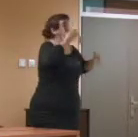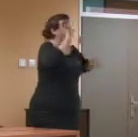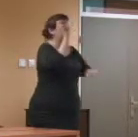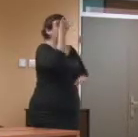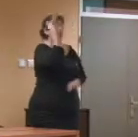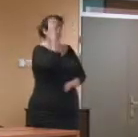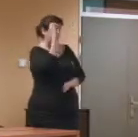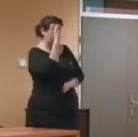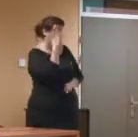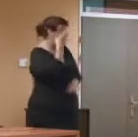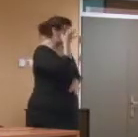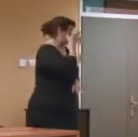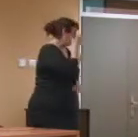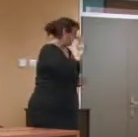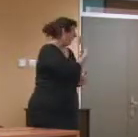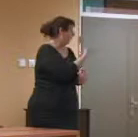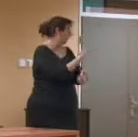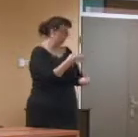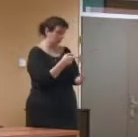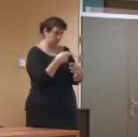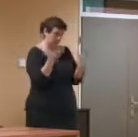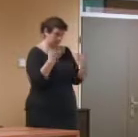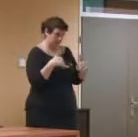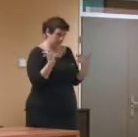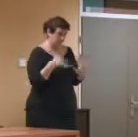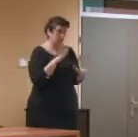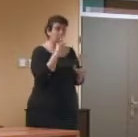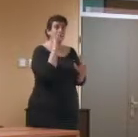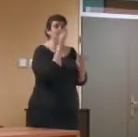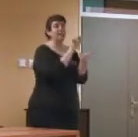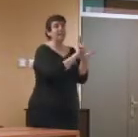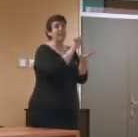supera totalmente la ficción. En nuestro caso tenemos un material literario, por desgracia,